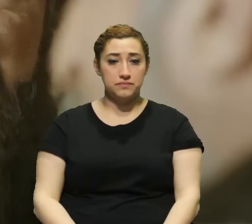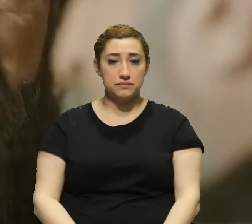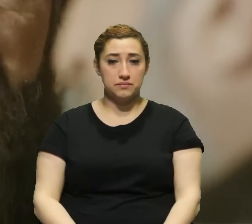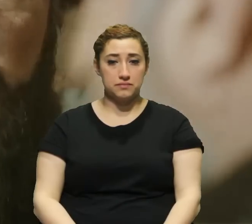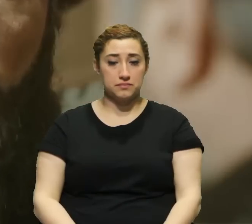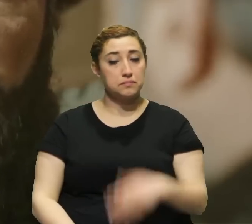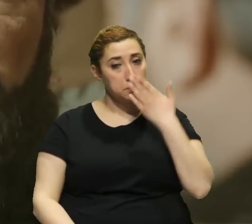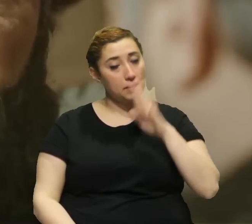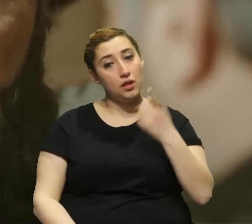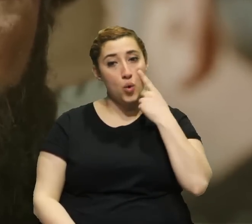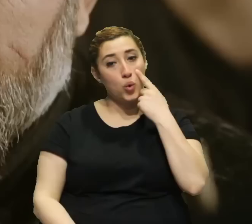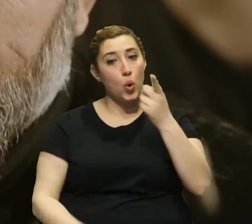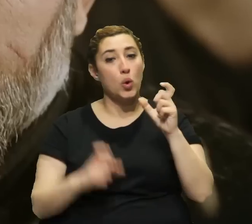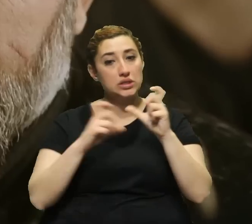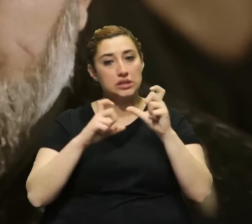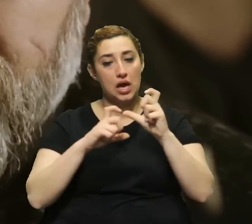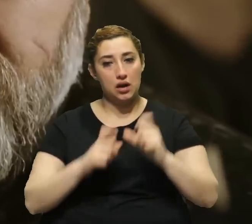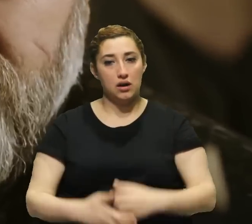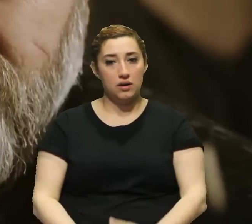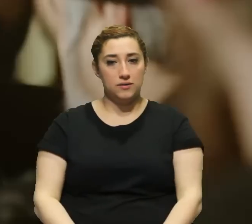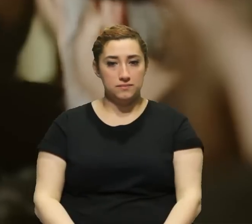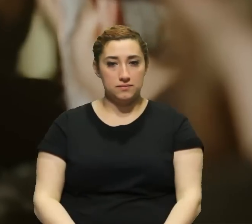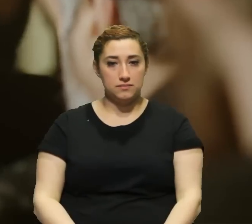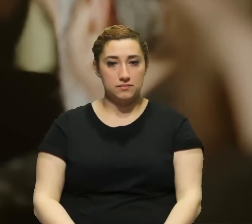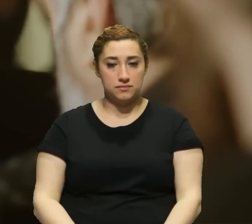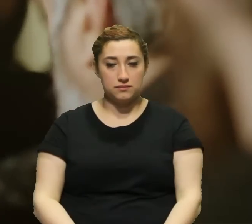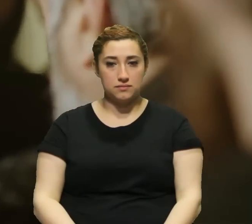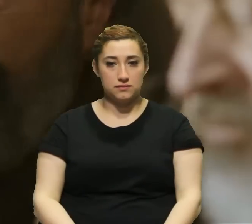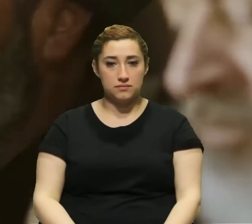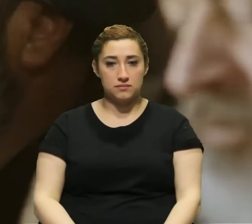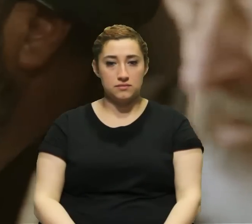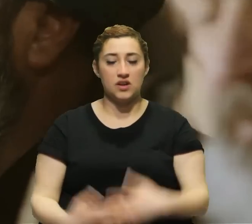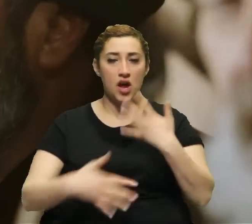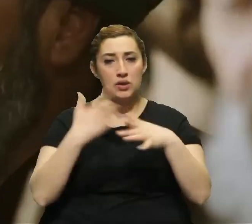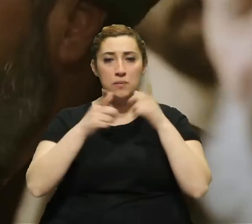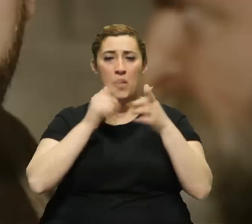Bekle de gör Sarı Ağa! (Kargaşa sesleri)